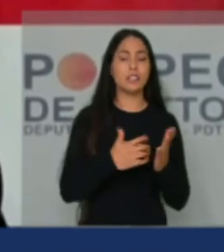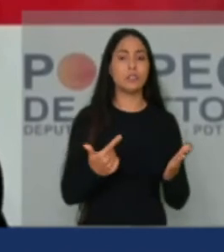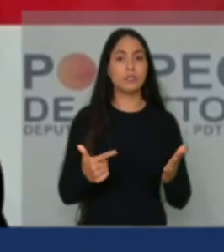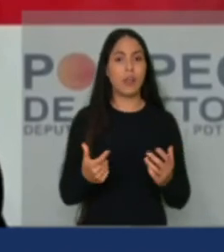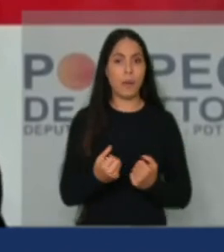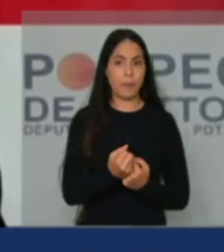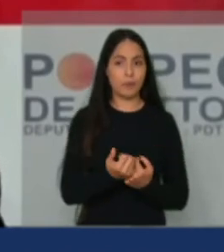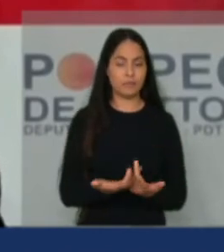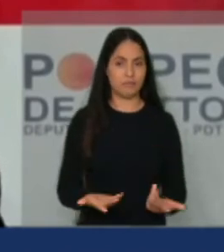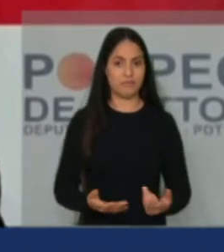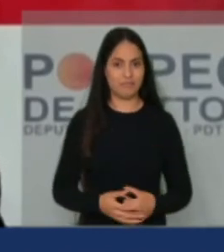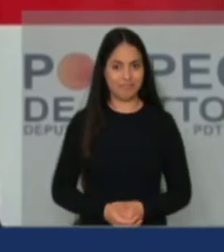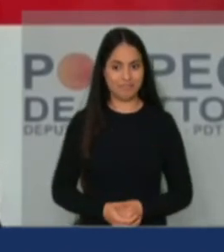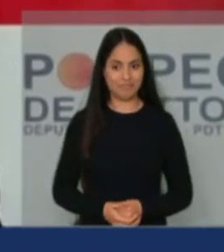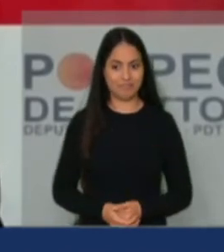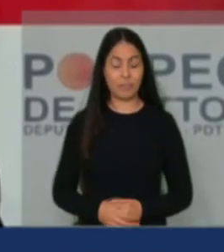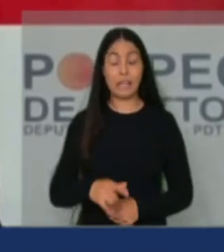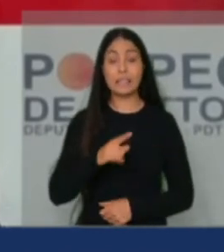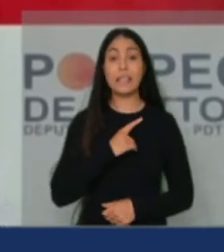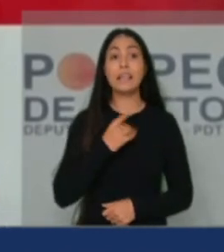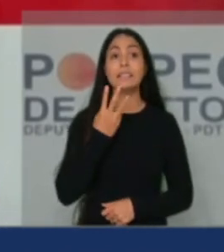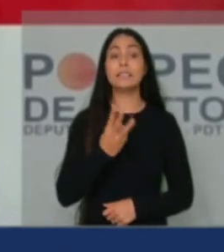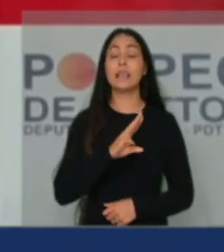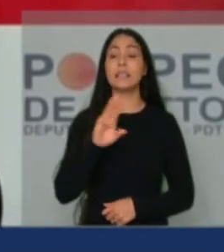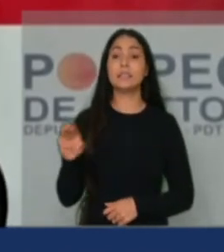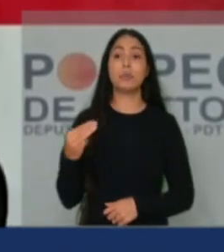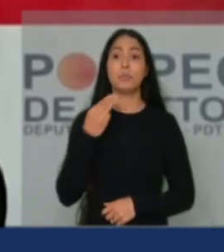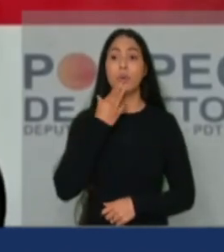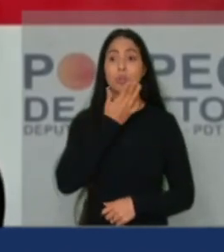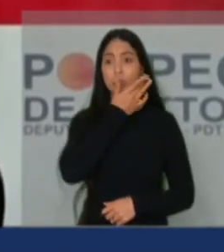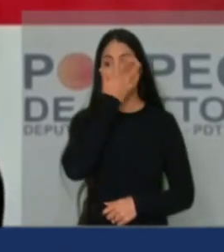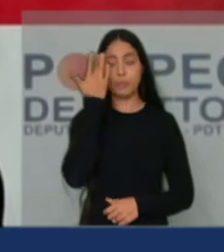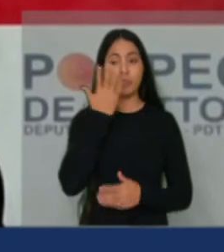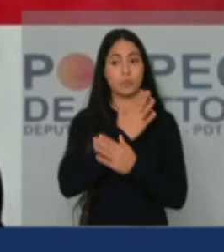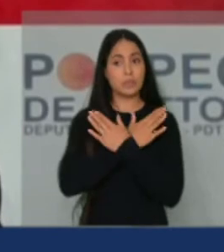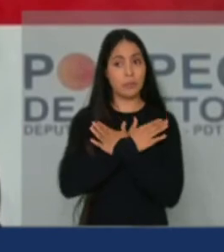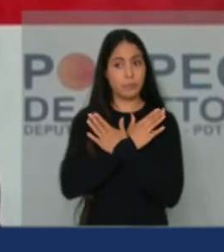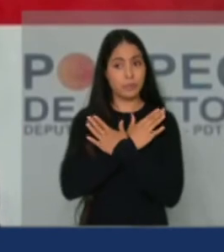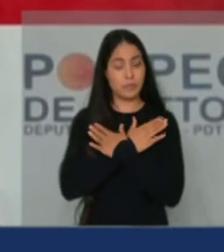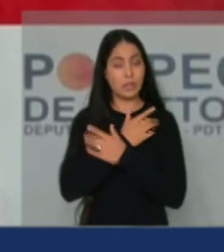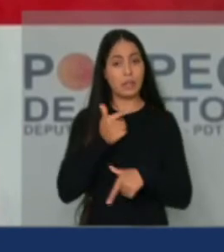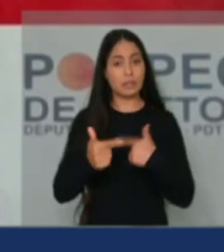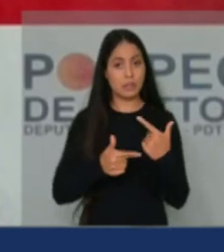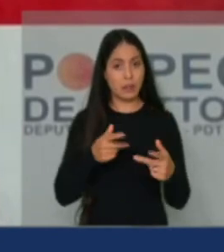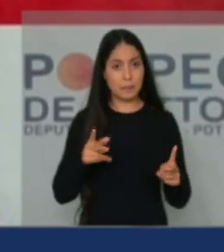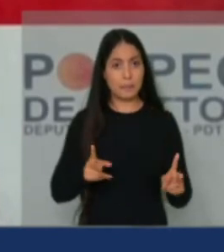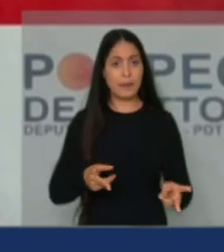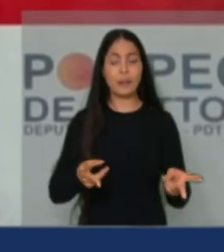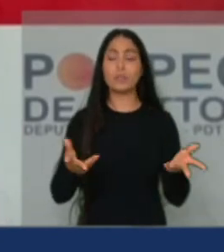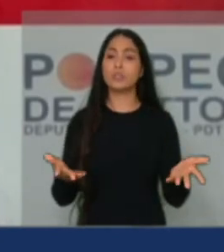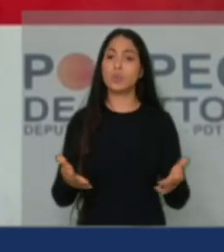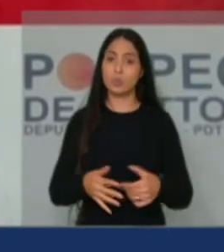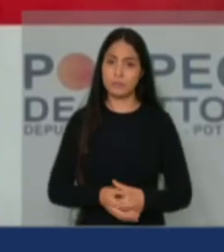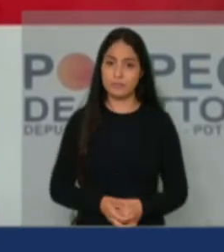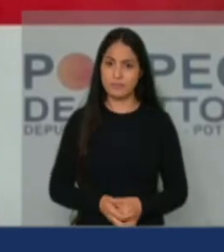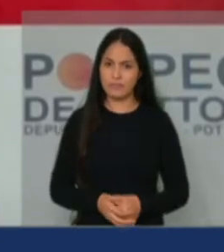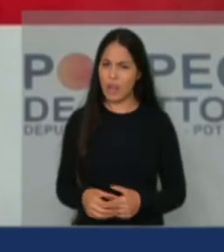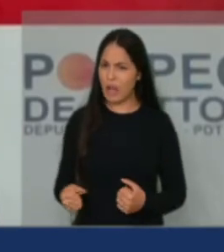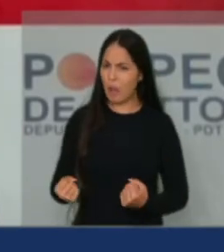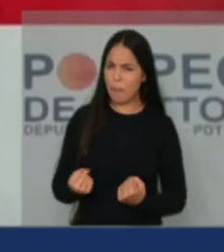DO TRABALHO. E ESTIMA-SE QUE MAIS DE TRÊS MILHÕES DE APOSENTADOS CONTINUAM TRABALHANDO SEM TER DINHEIRO A RECEBER AUXÍLIO. DE ACIDENTE DE TRABALHO, OU MESMO É , EM